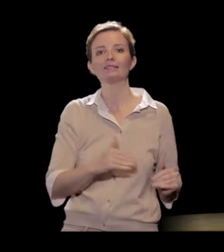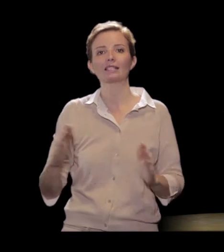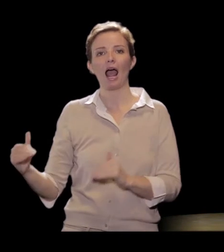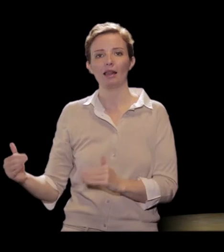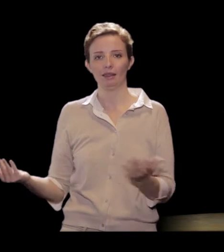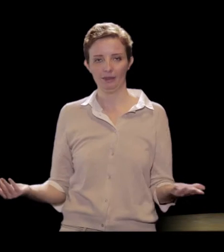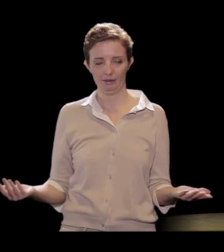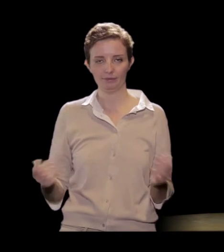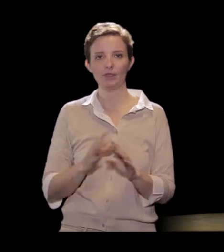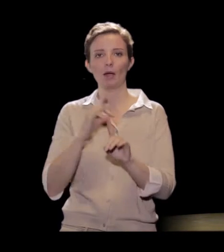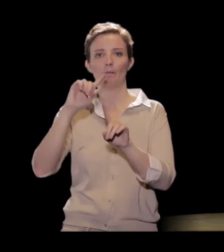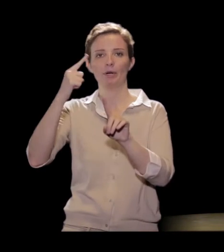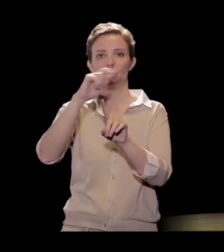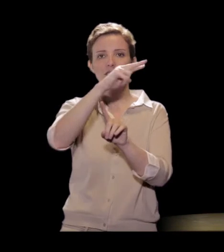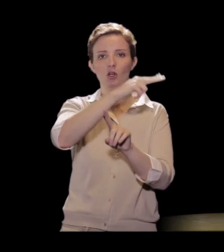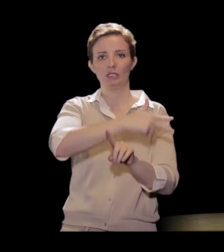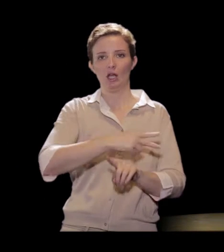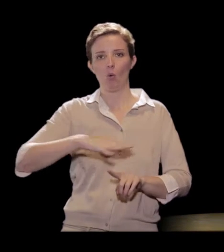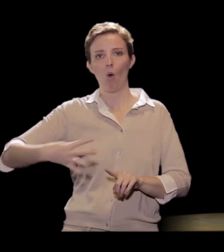Sono caratterizzati dall'avere come coppie ordinate